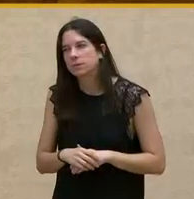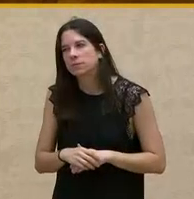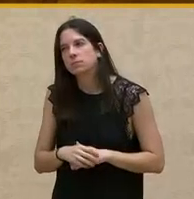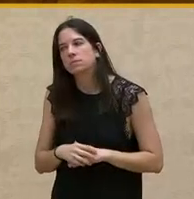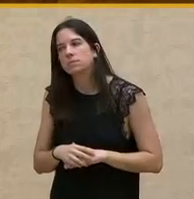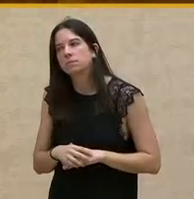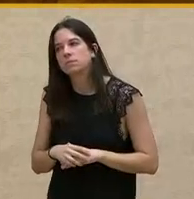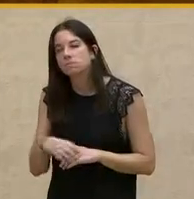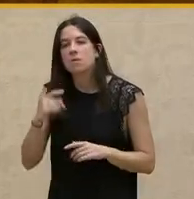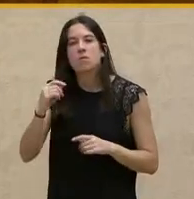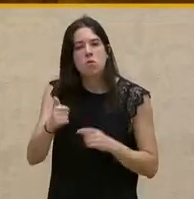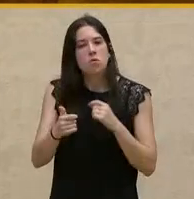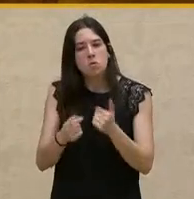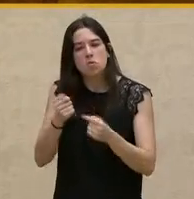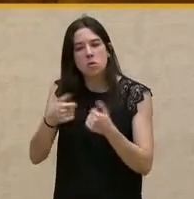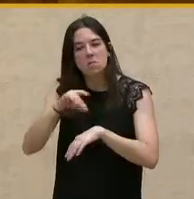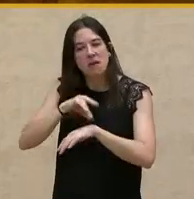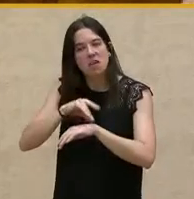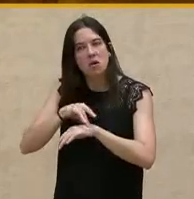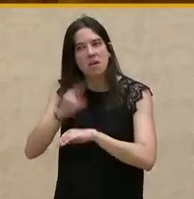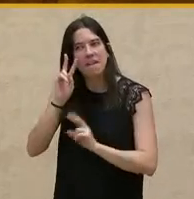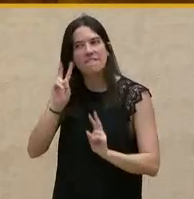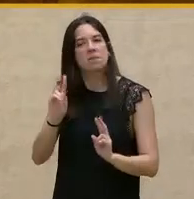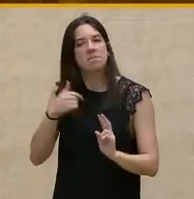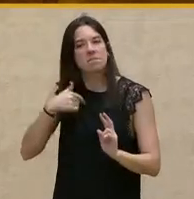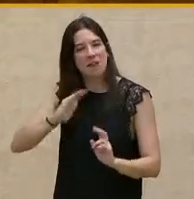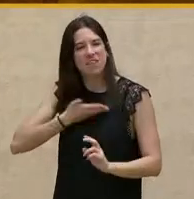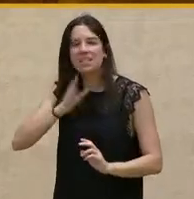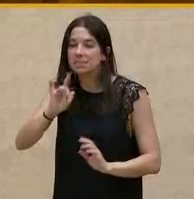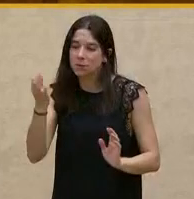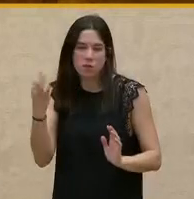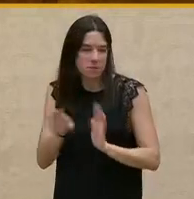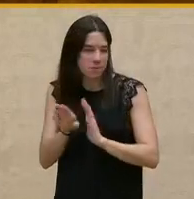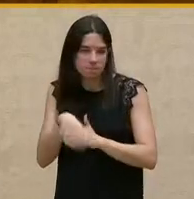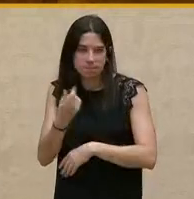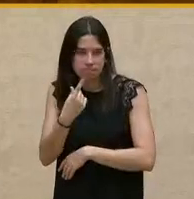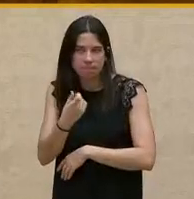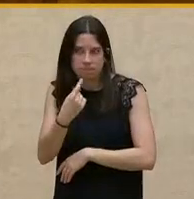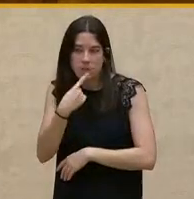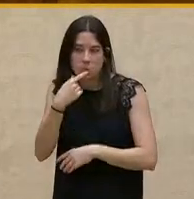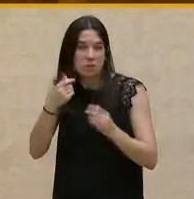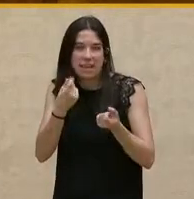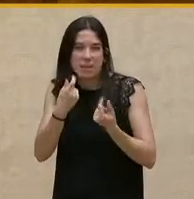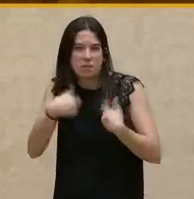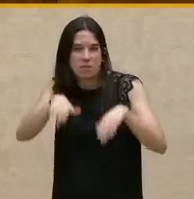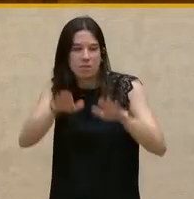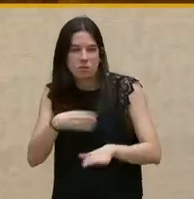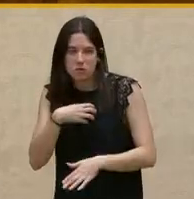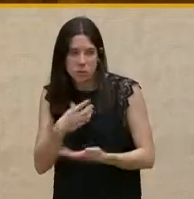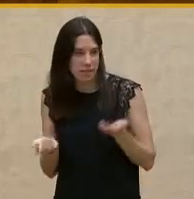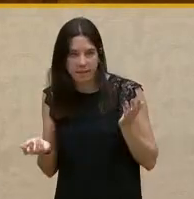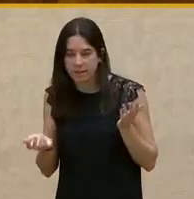Poco a poco el médico vio que me afectaba, pero que no se podía anular el tratamiento, y realmente